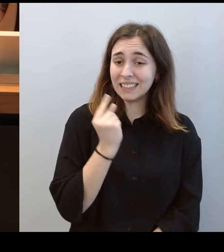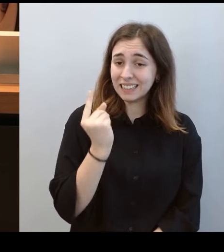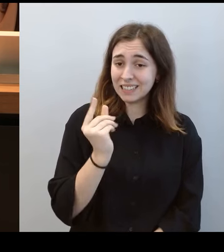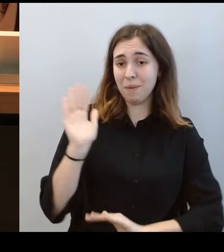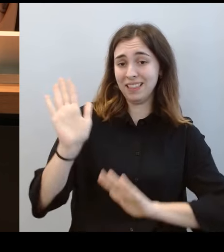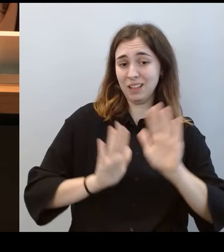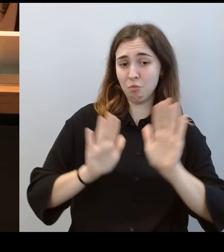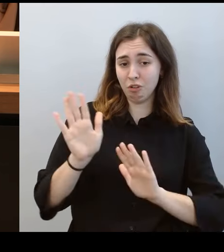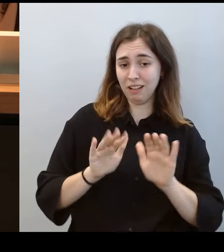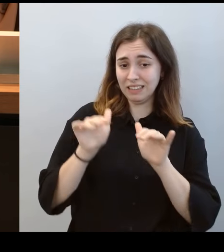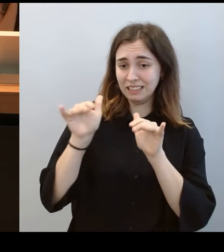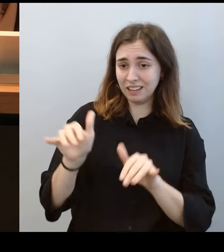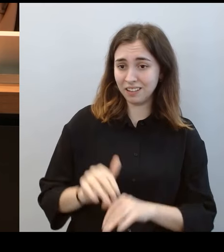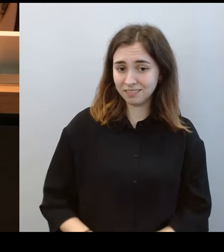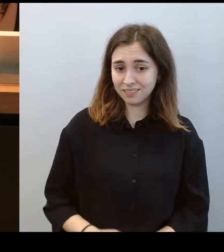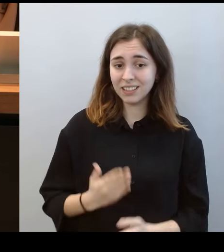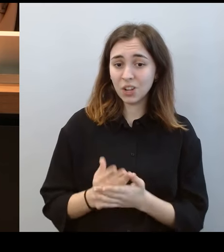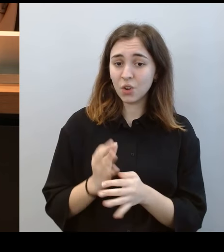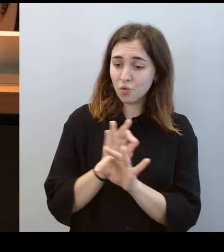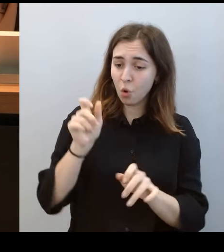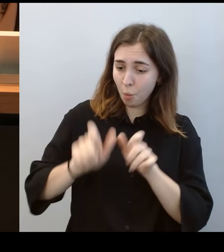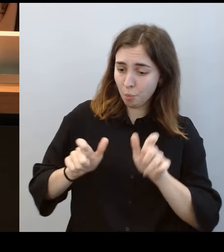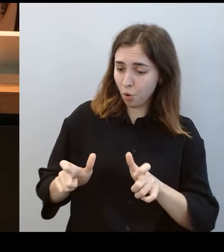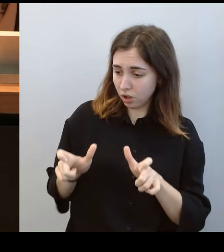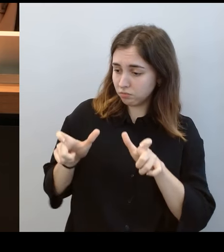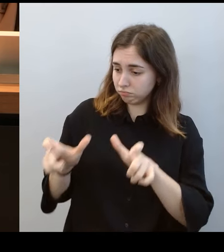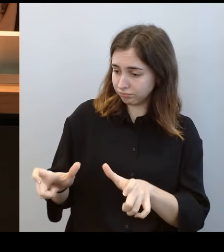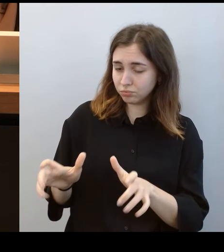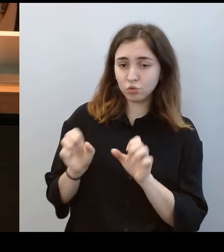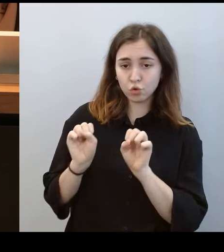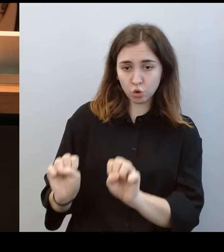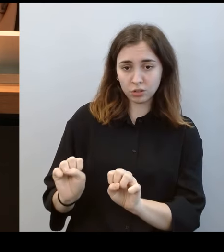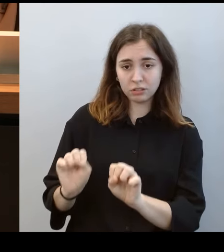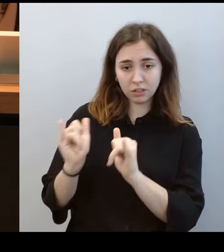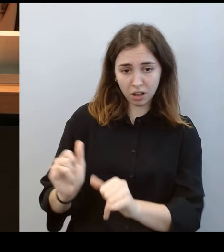Und es schuldet den Geiseln, die immer noch in der Geiselhaft der